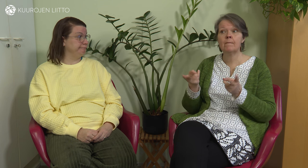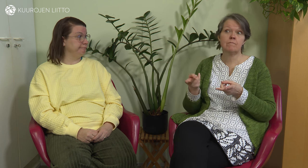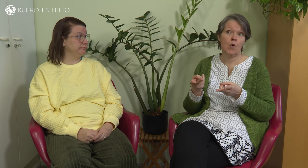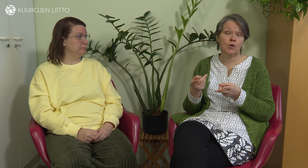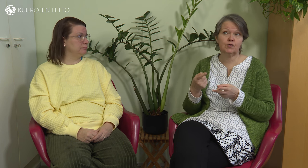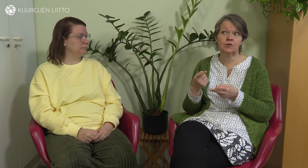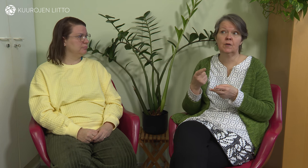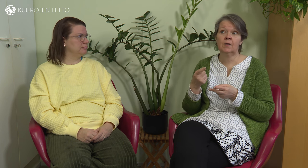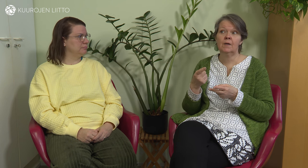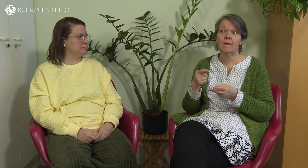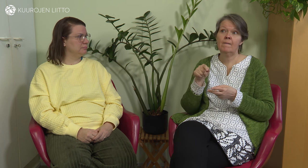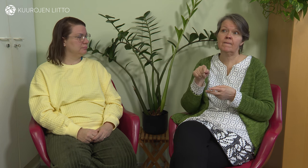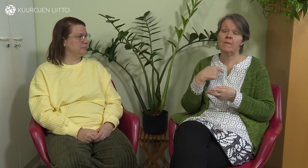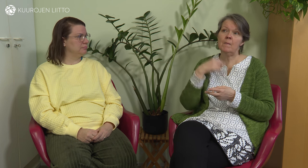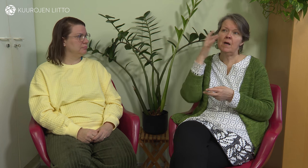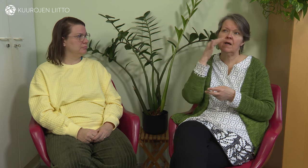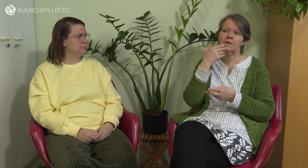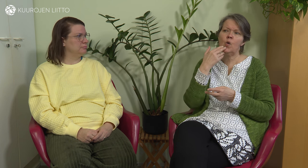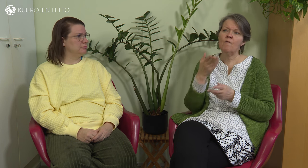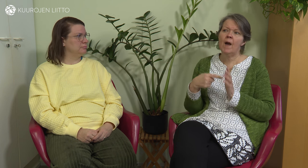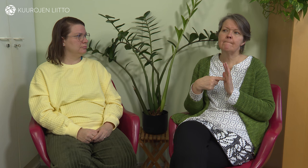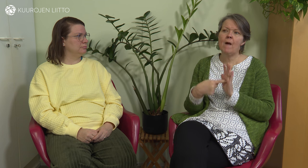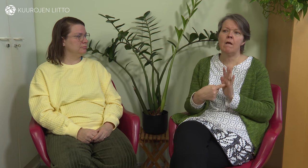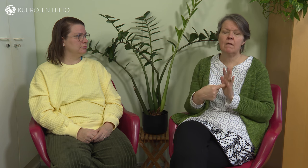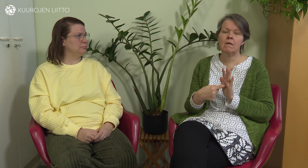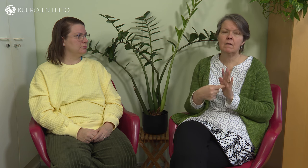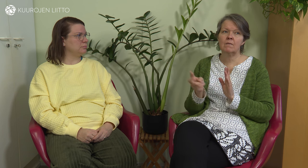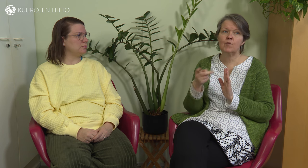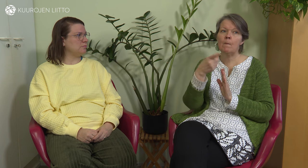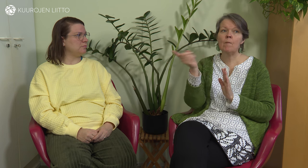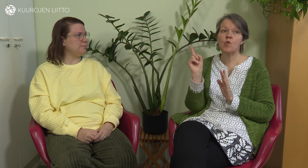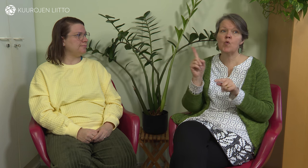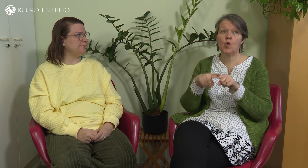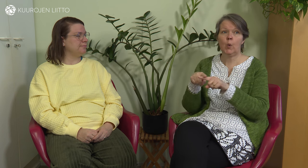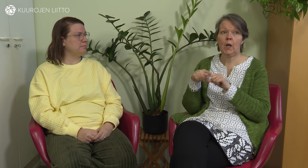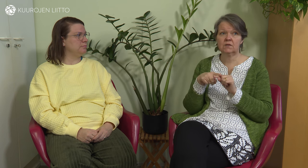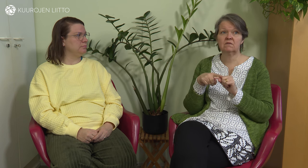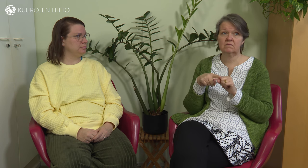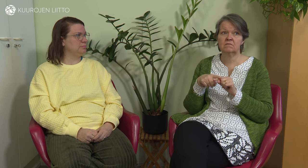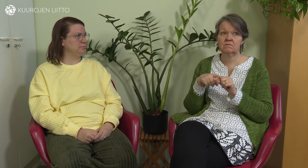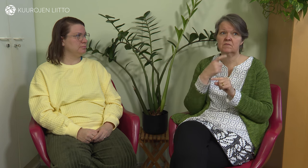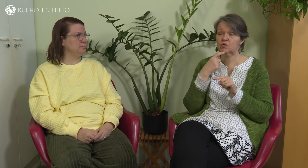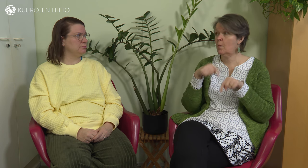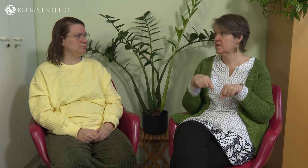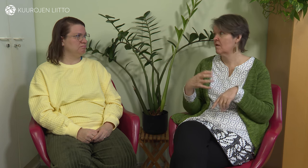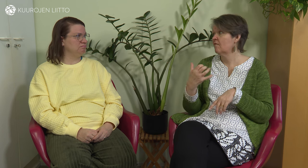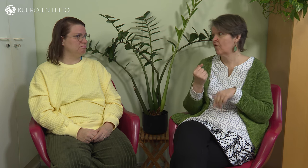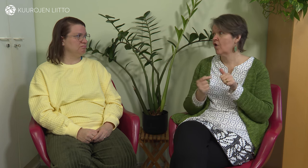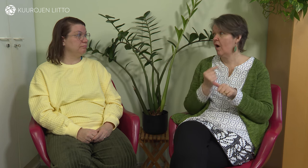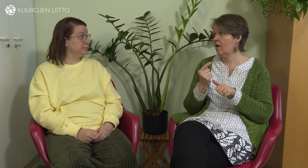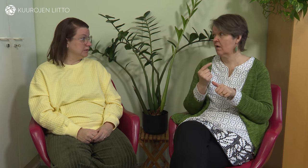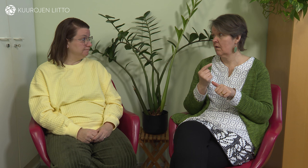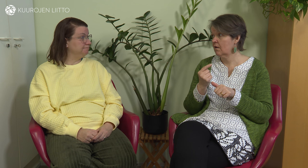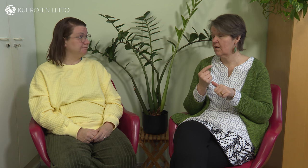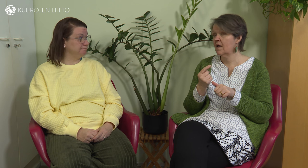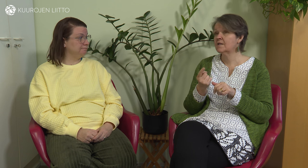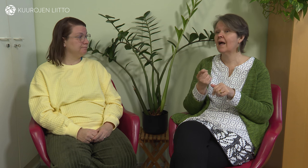Ajattelen että tämä on sellainen hyvä malli, jonka muut kunnat voivat myös ottaa käyttöön.